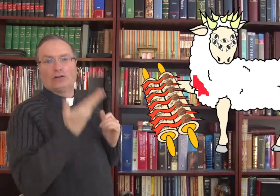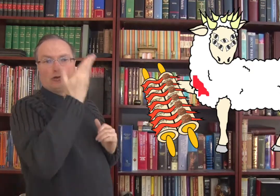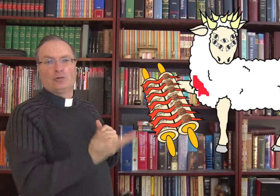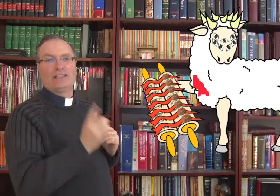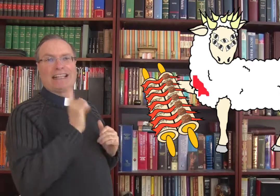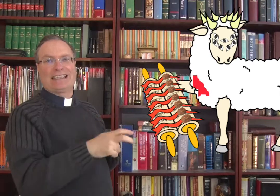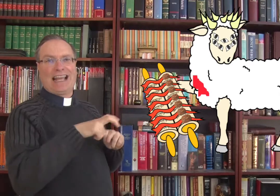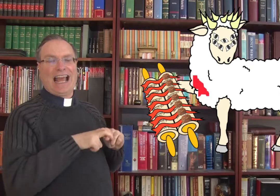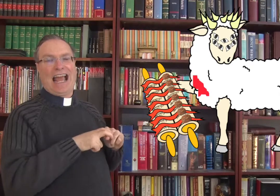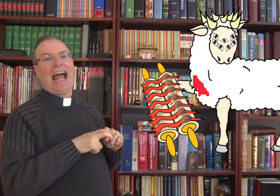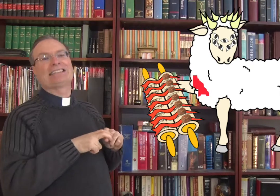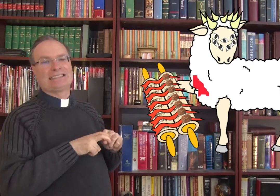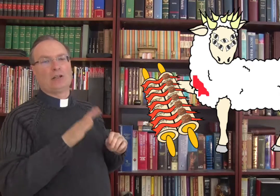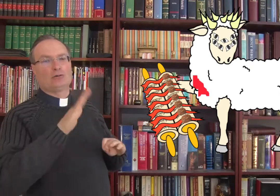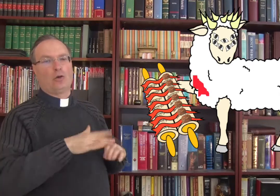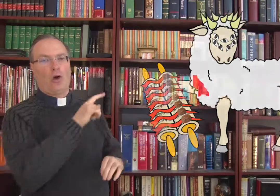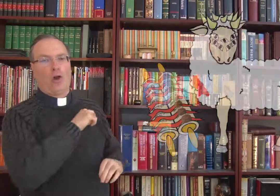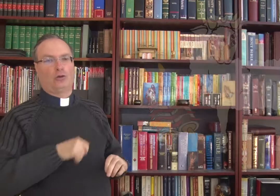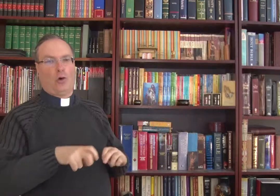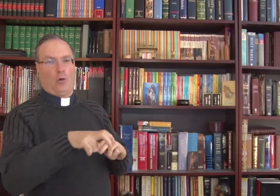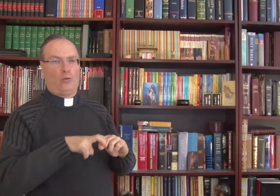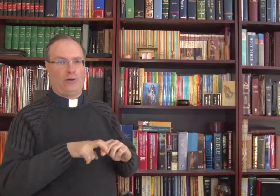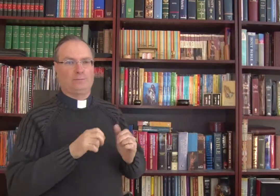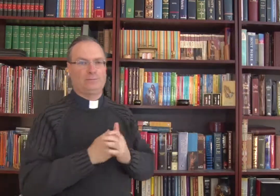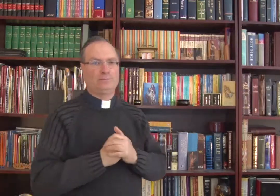de celui qui était assis sur le trône.»